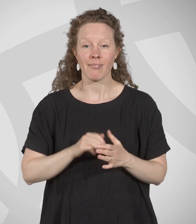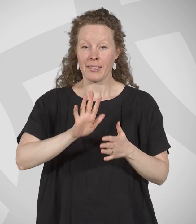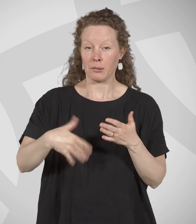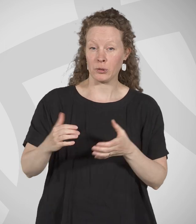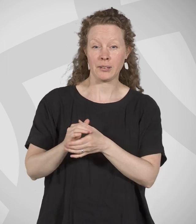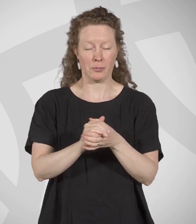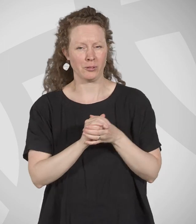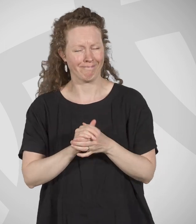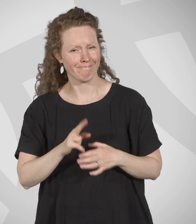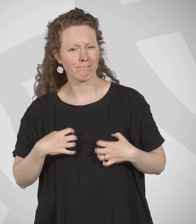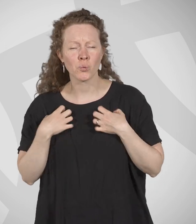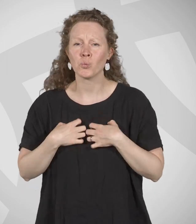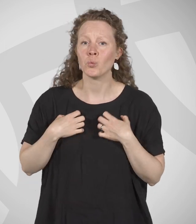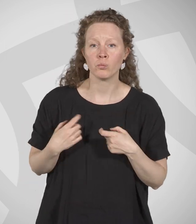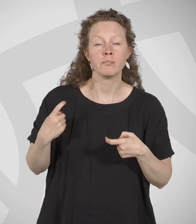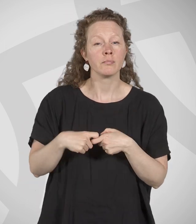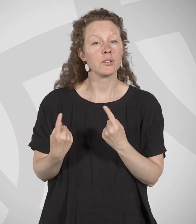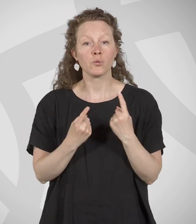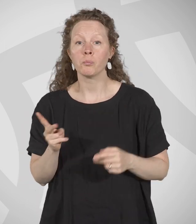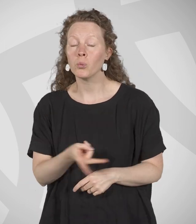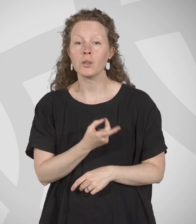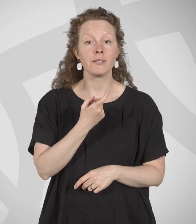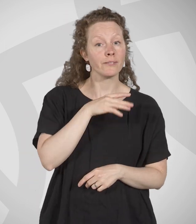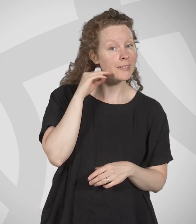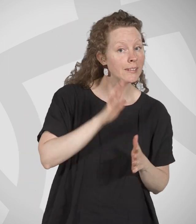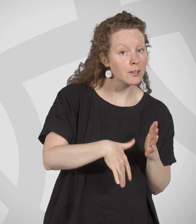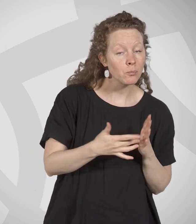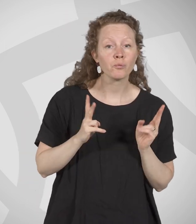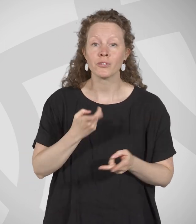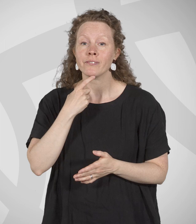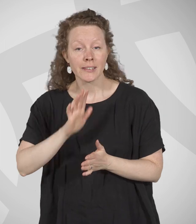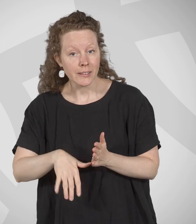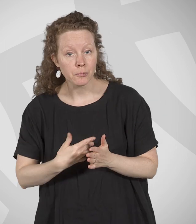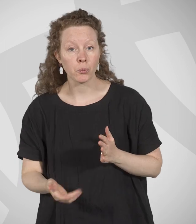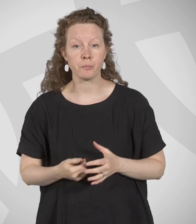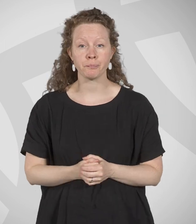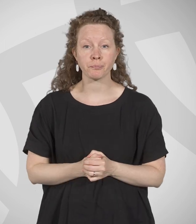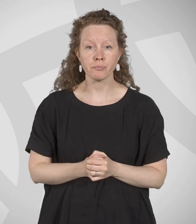Teckenspråksgemenskapen är djupt oroat över situationen för det finska - och det finlandssvenska teckenspråket.